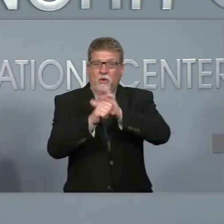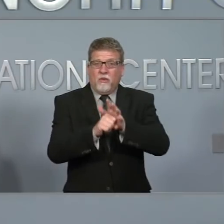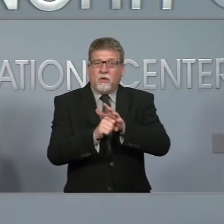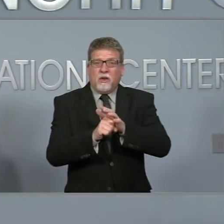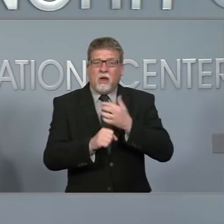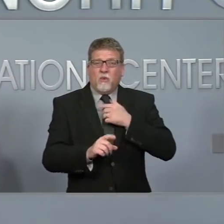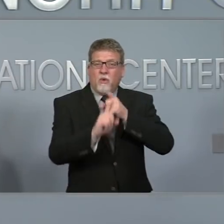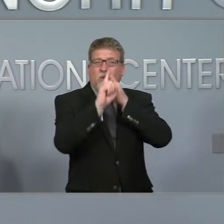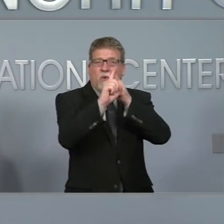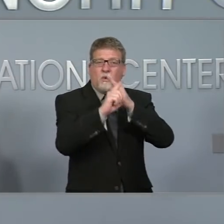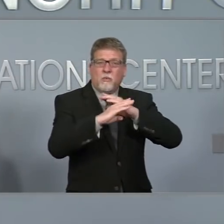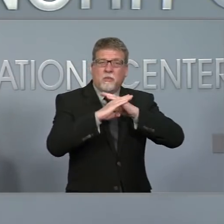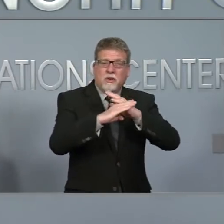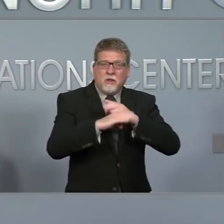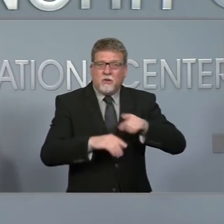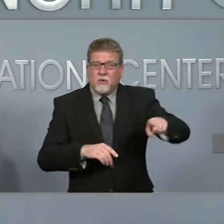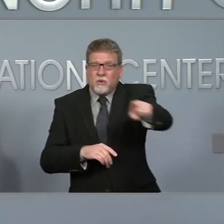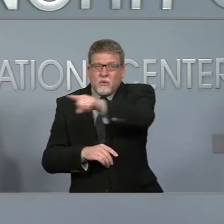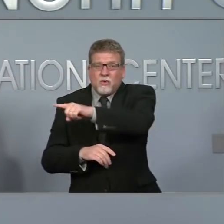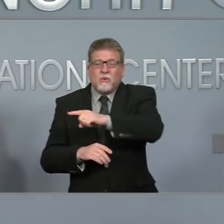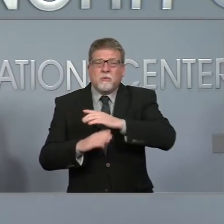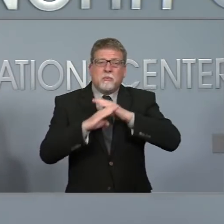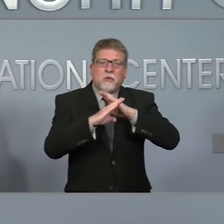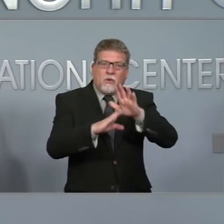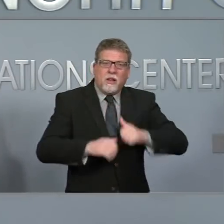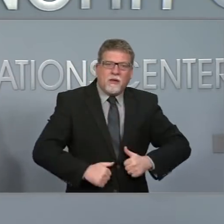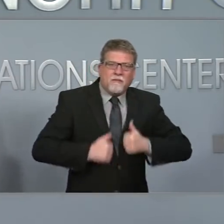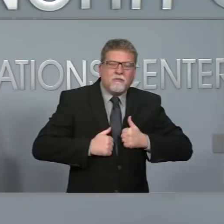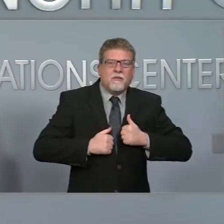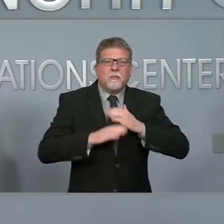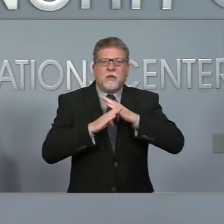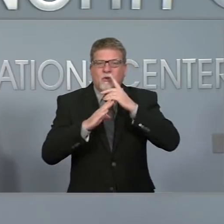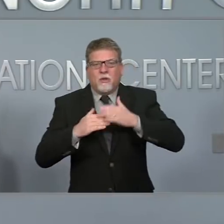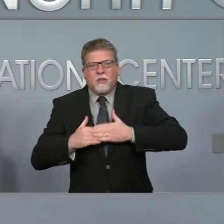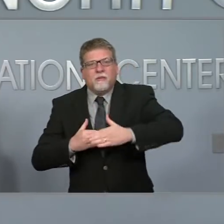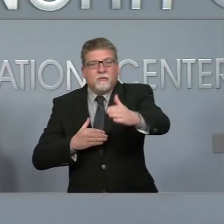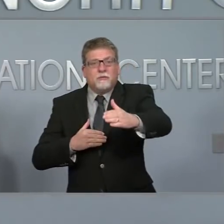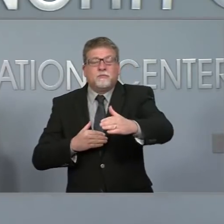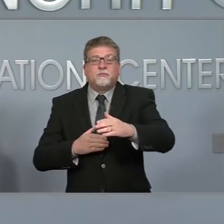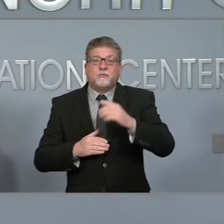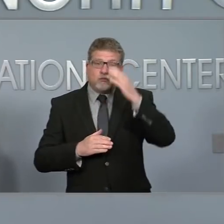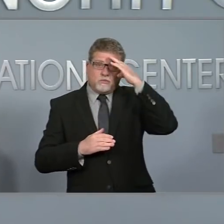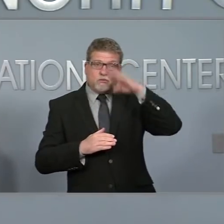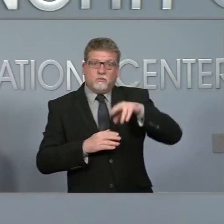diecinueve en Carolina del Norte. Durante toda